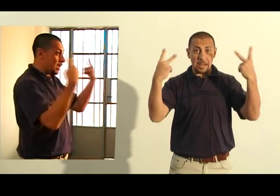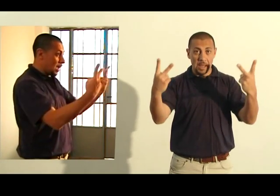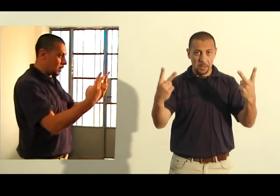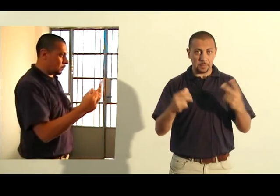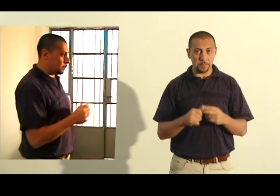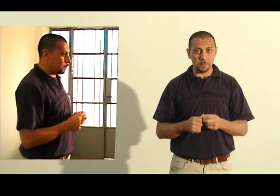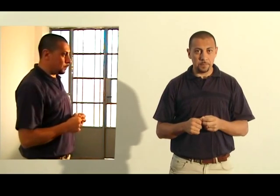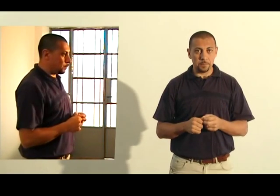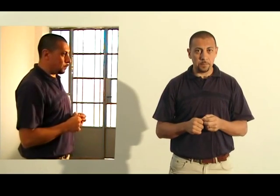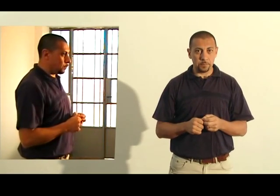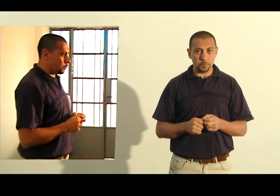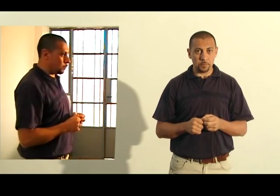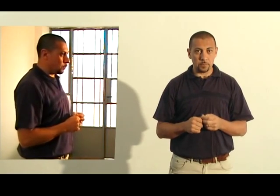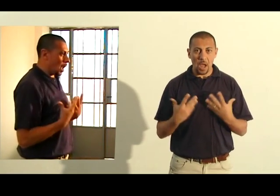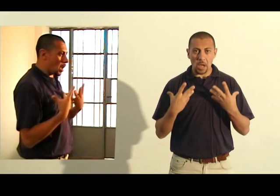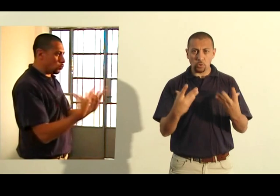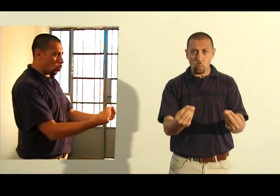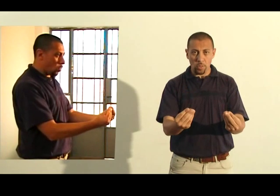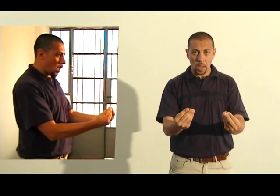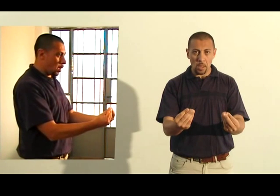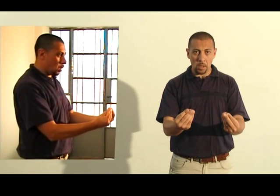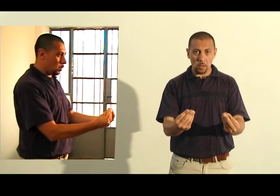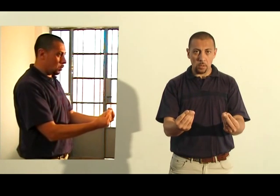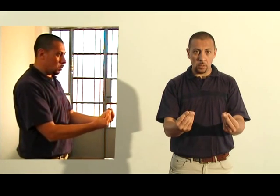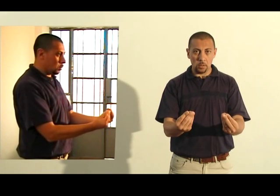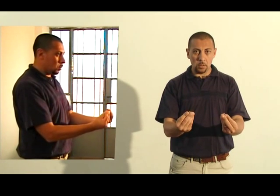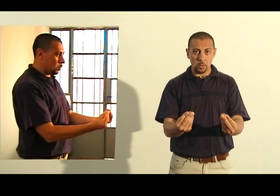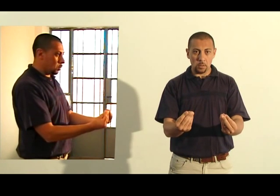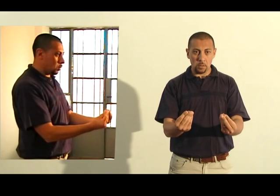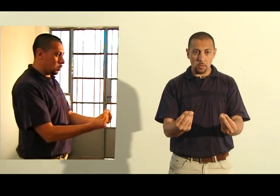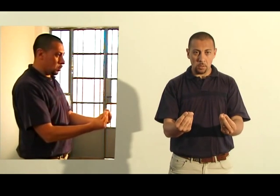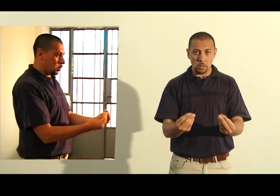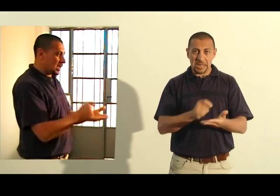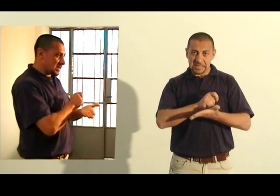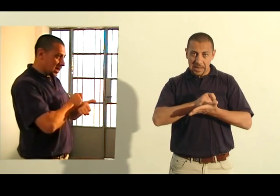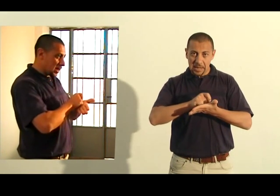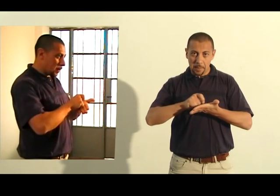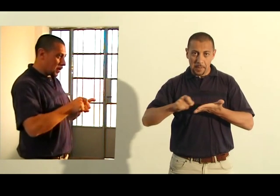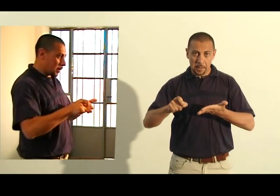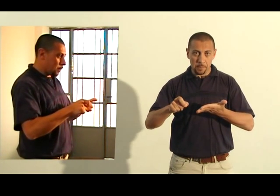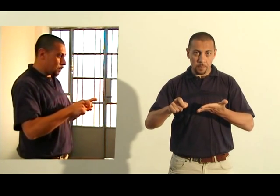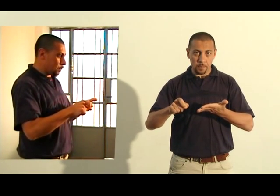VIAJAR AYUDAR ESCRIBIR